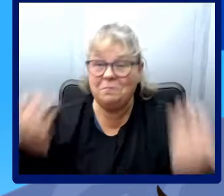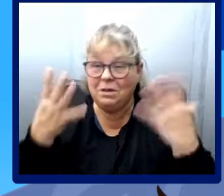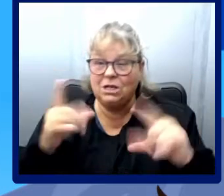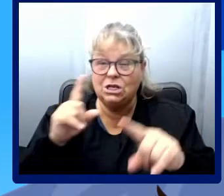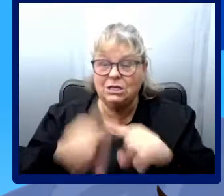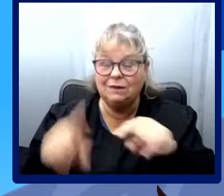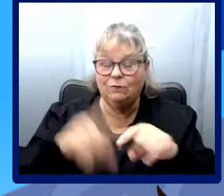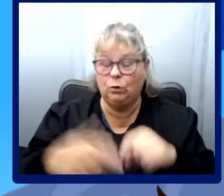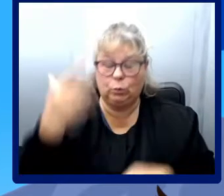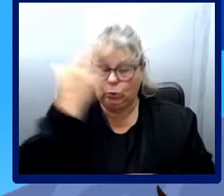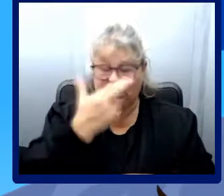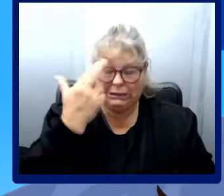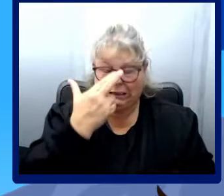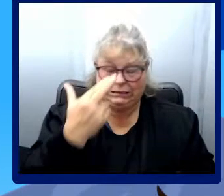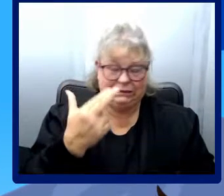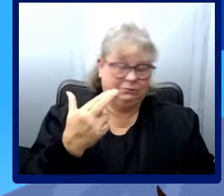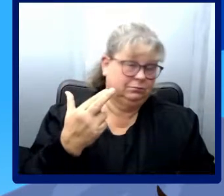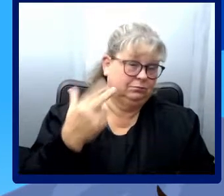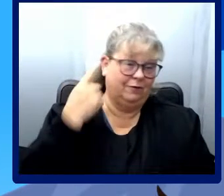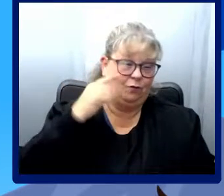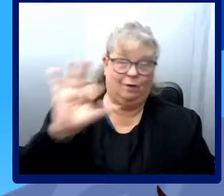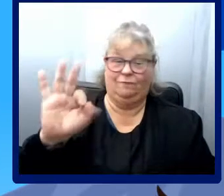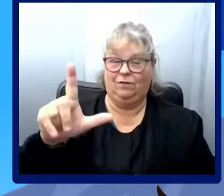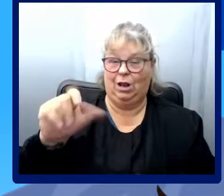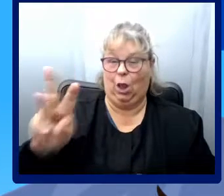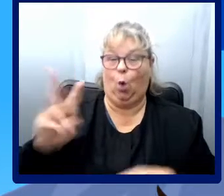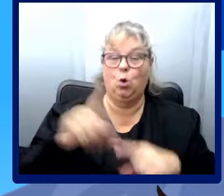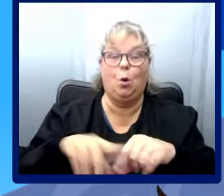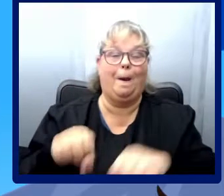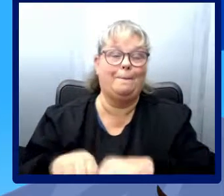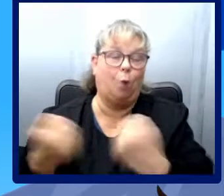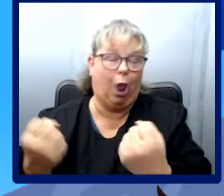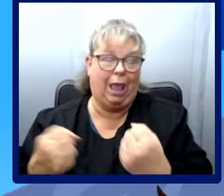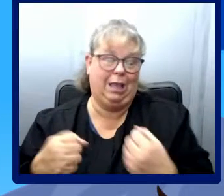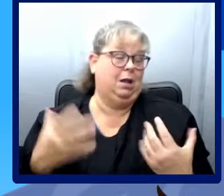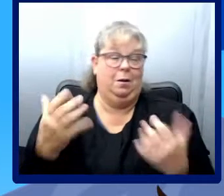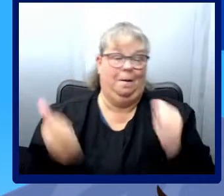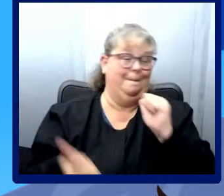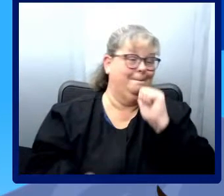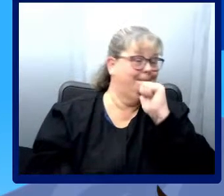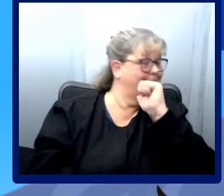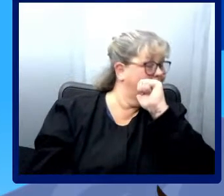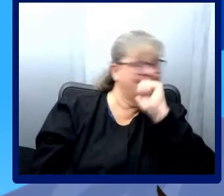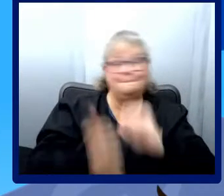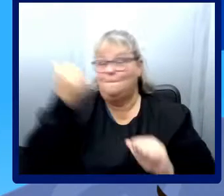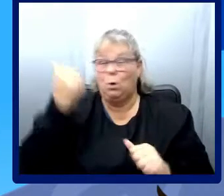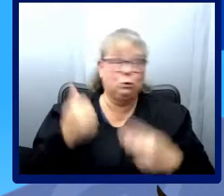se rompa, hay algunos culpables comunes. Las dos razones principales son las que pueden ver